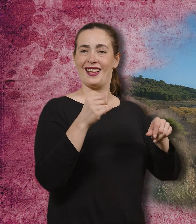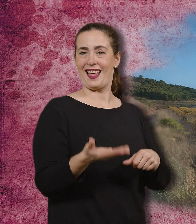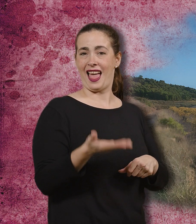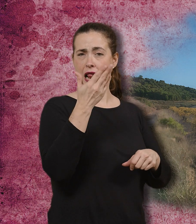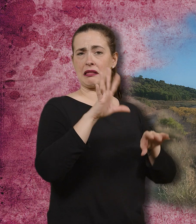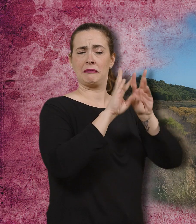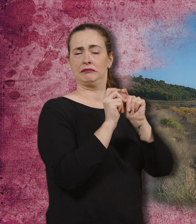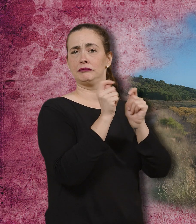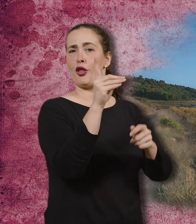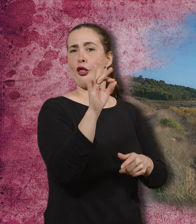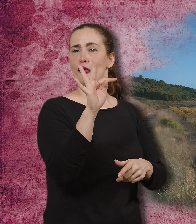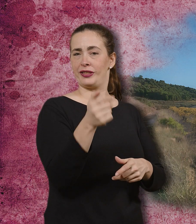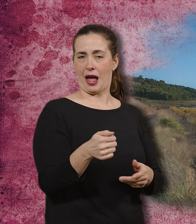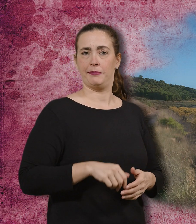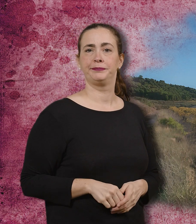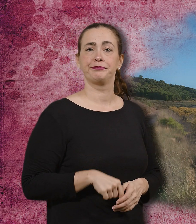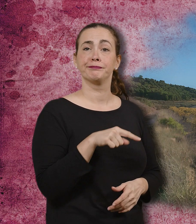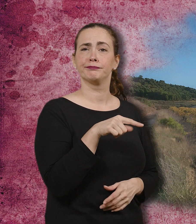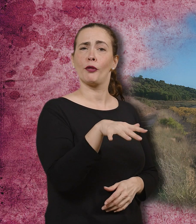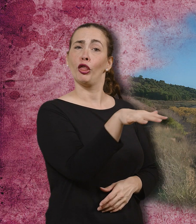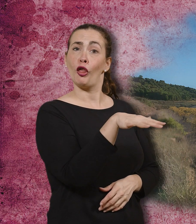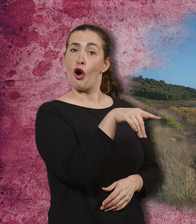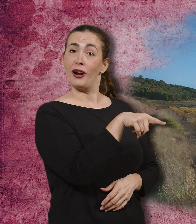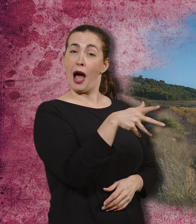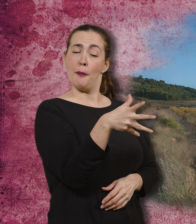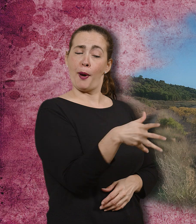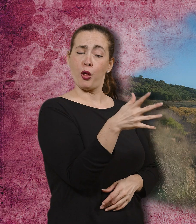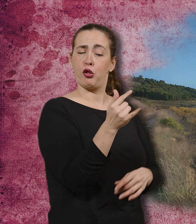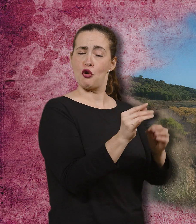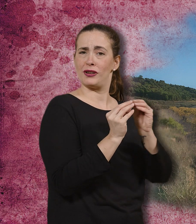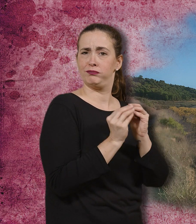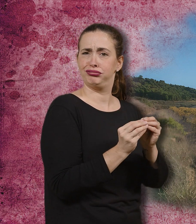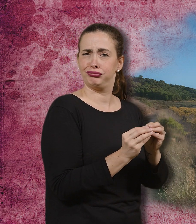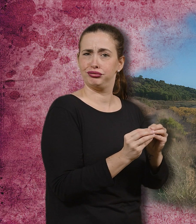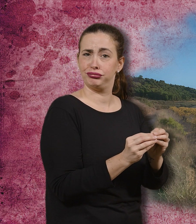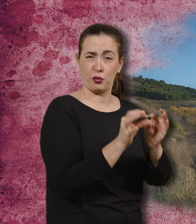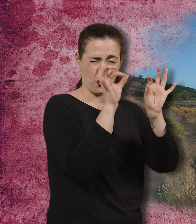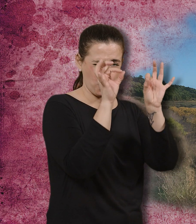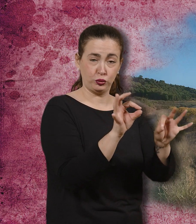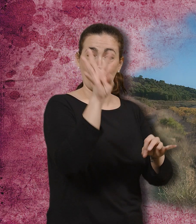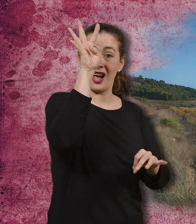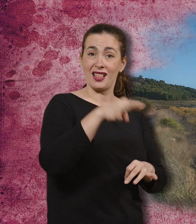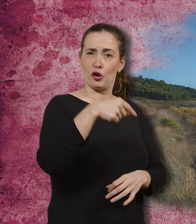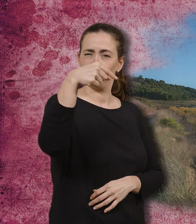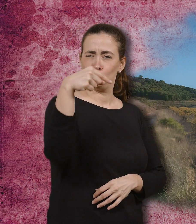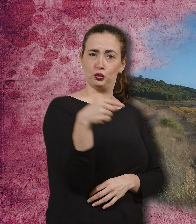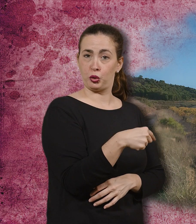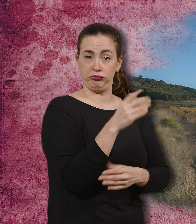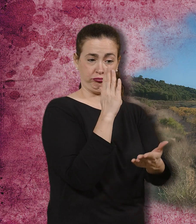DO TERRA ALTA La zona de producció i elaboració de la DO Terra Alta (DOTA)